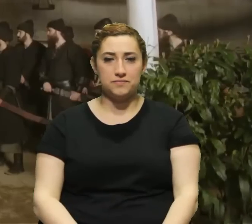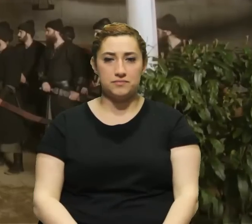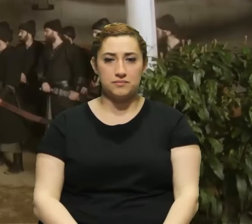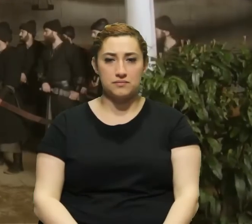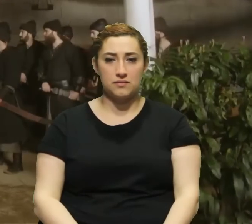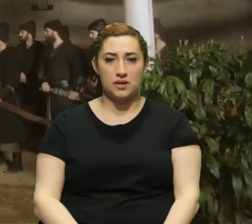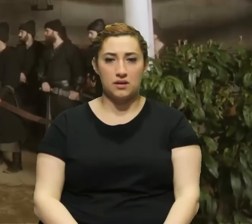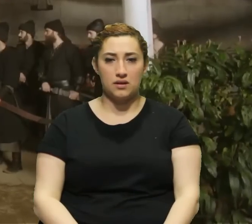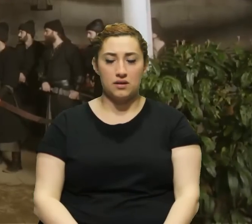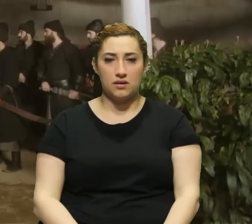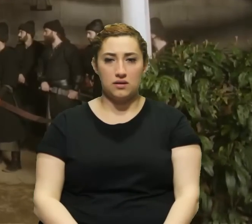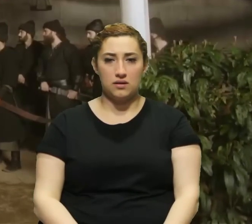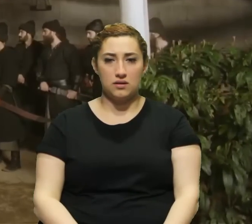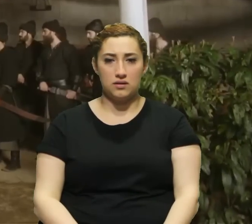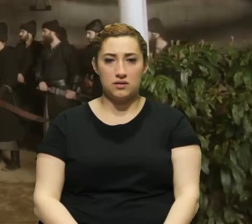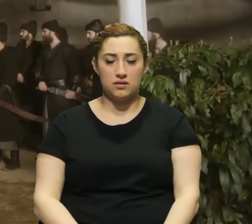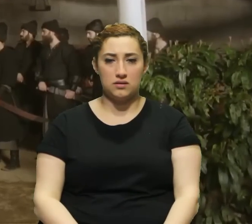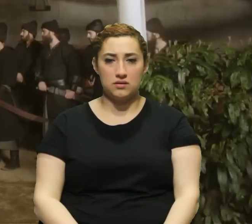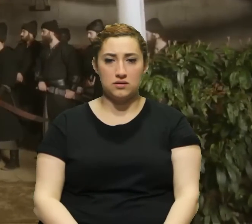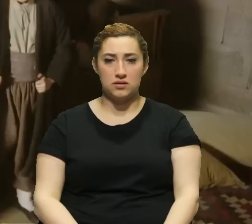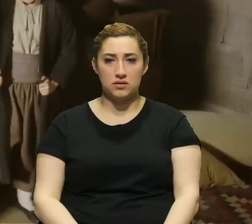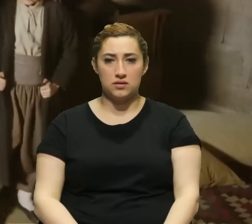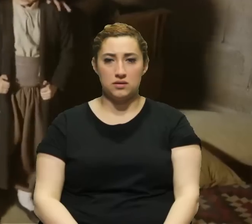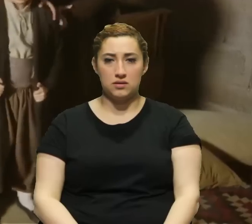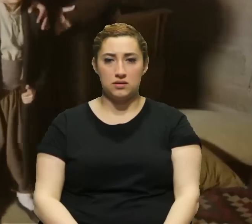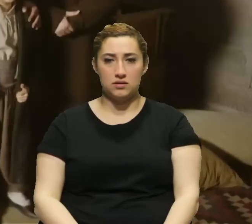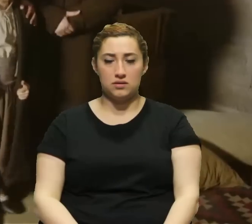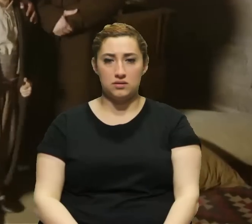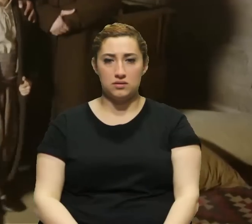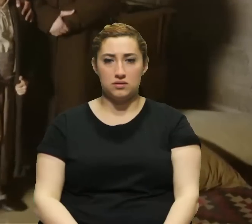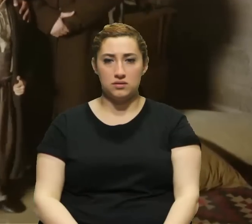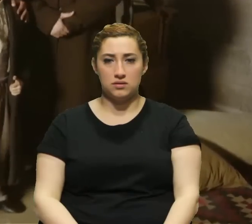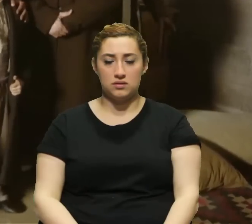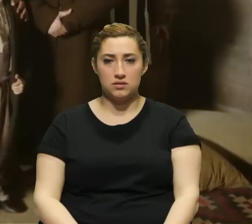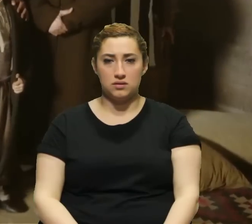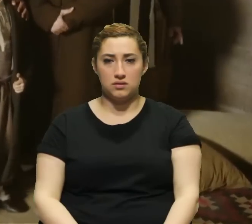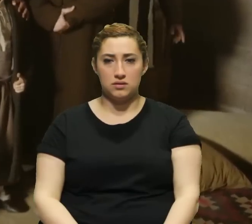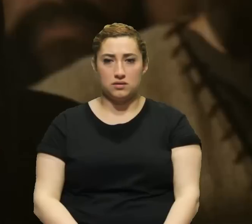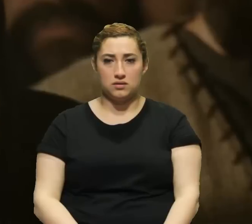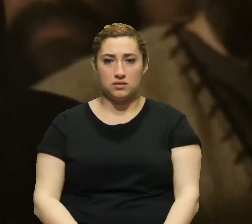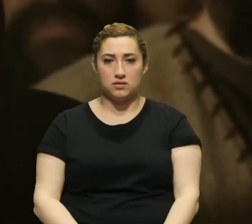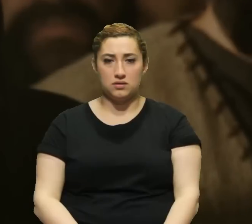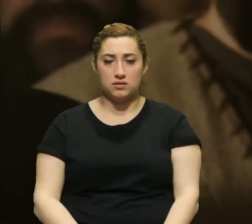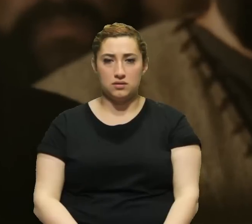(Anlaşılmayan kalabalık sesleri) (Gök gürültüsü sesi)